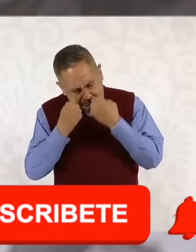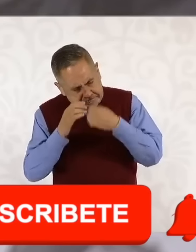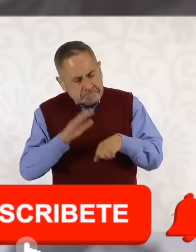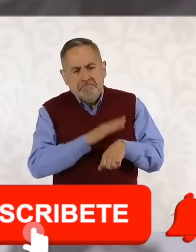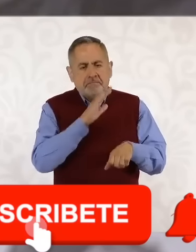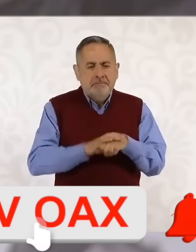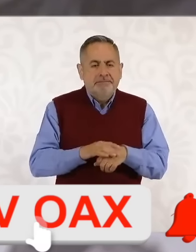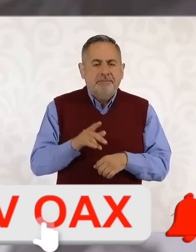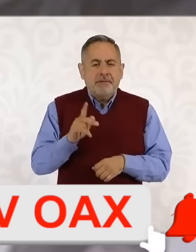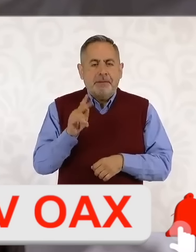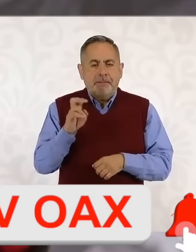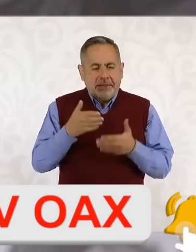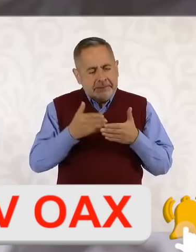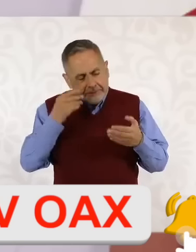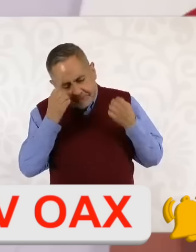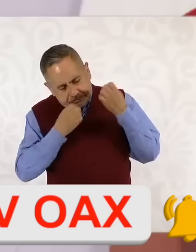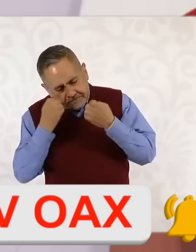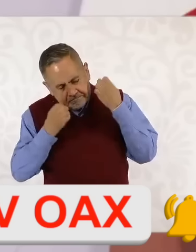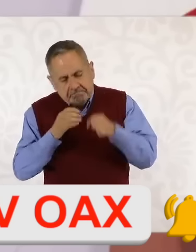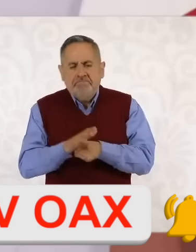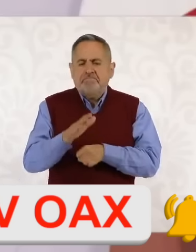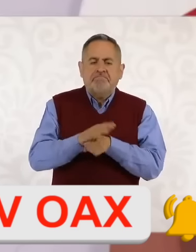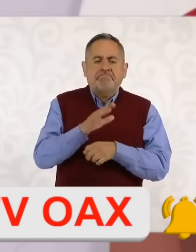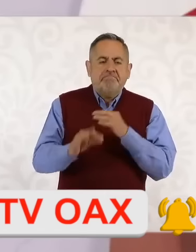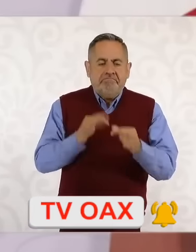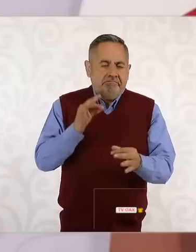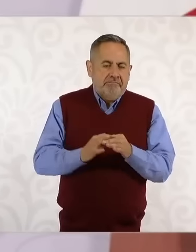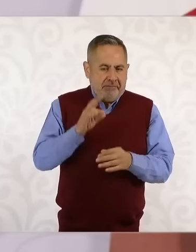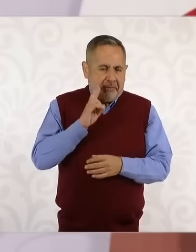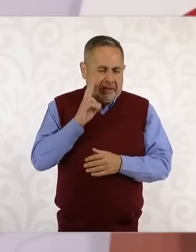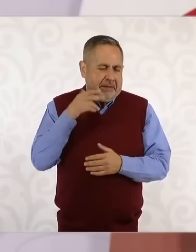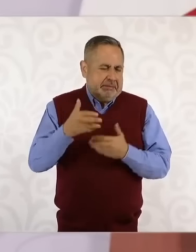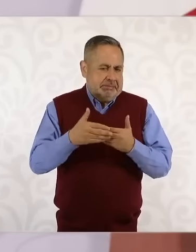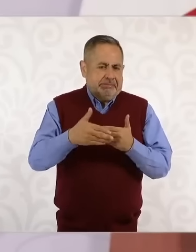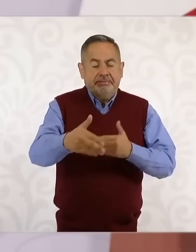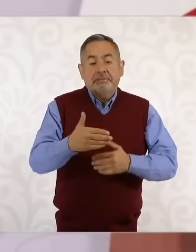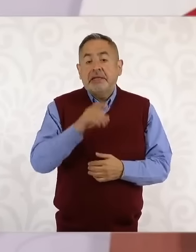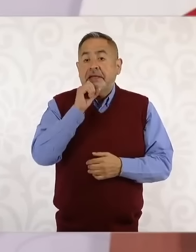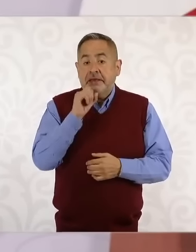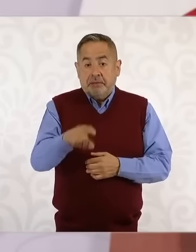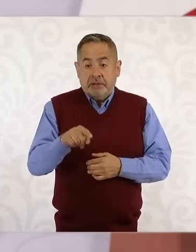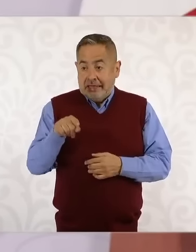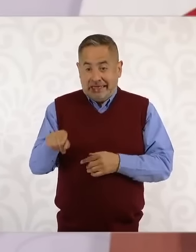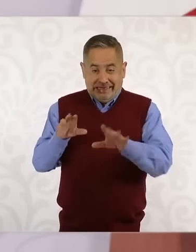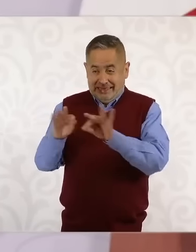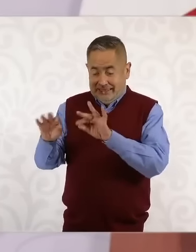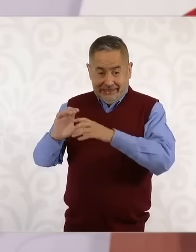prevaloración para poder ir avanzando en este en esta etapa. Y en este comité de de evaluación,